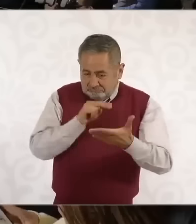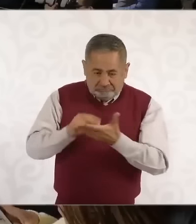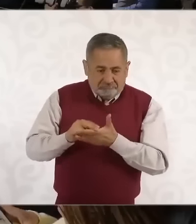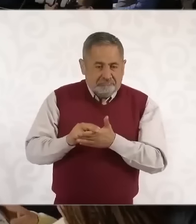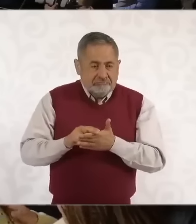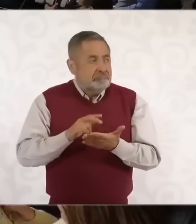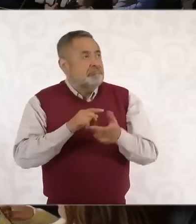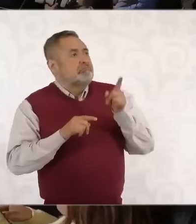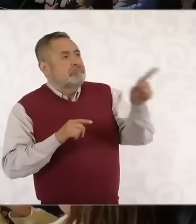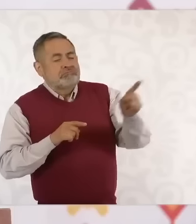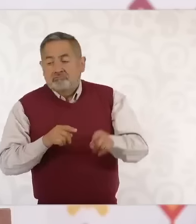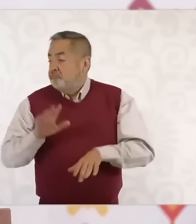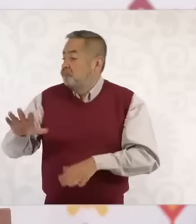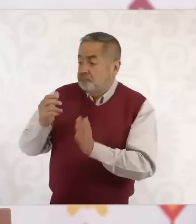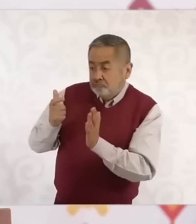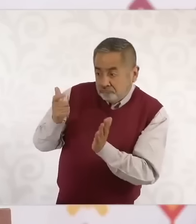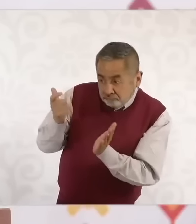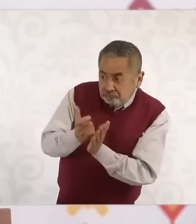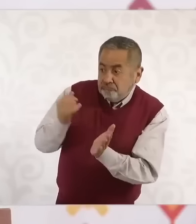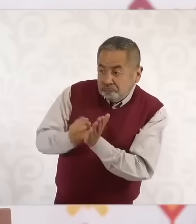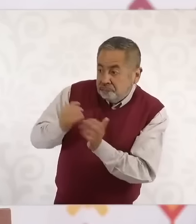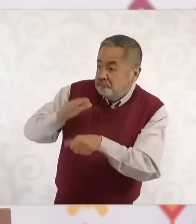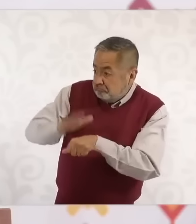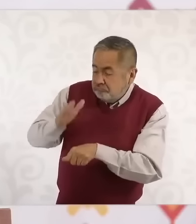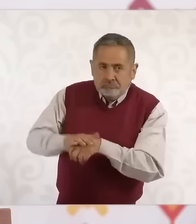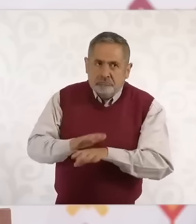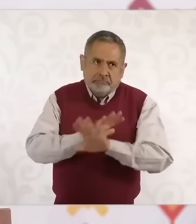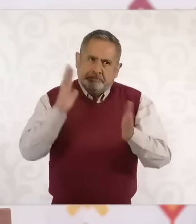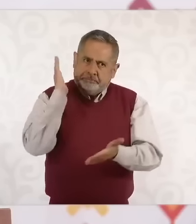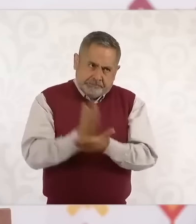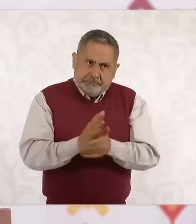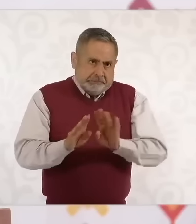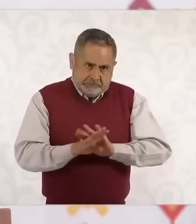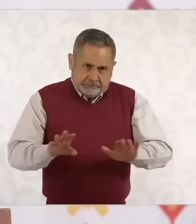Bueno, los aranceles en el caso de los Estados Unidos legalmente y siempre ha existido la